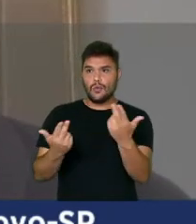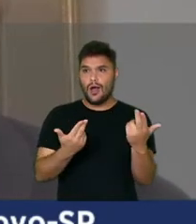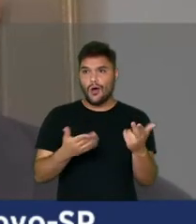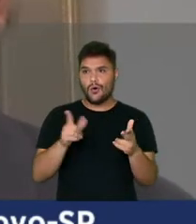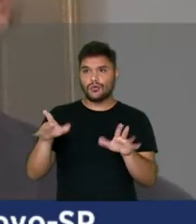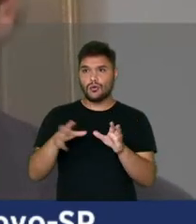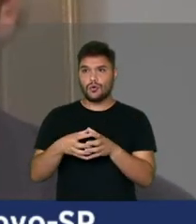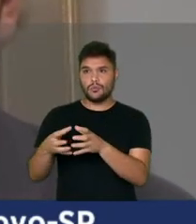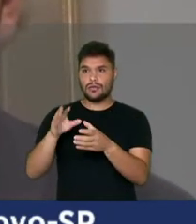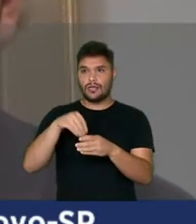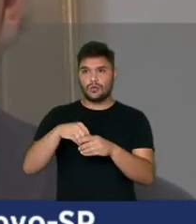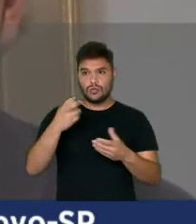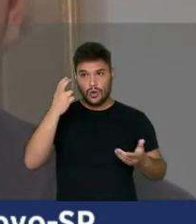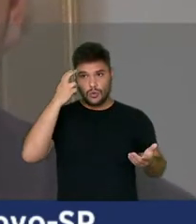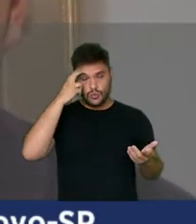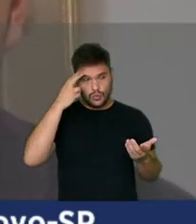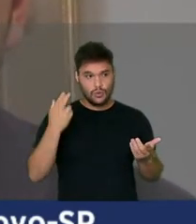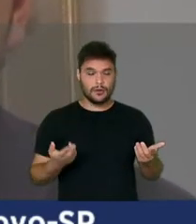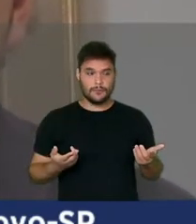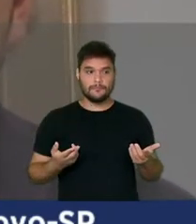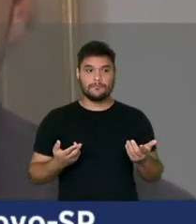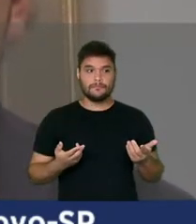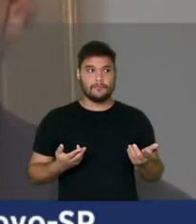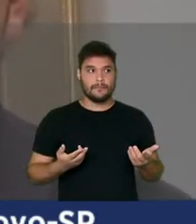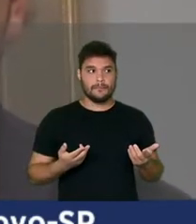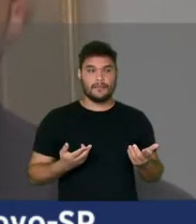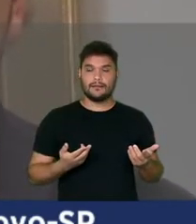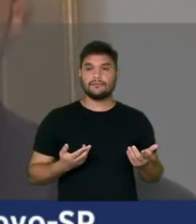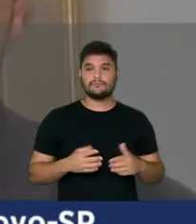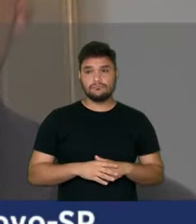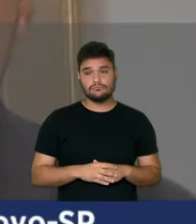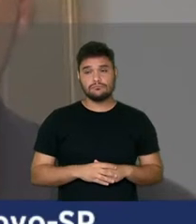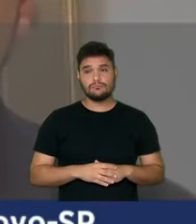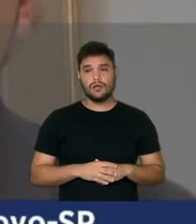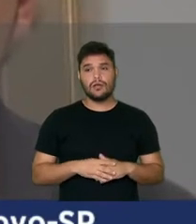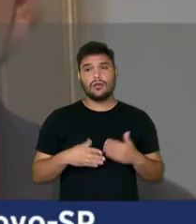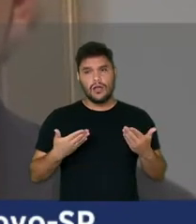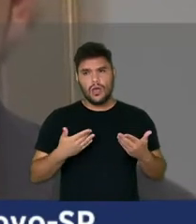NENHUM PRECONCEITO? POR QUE OS HOMENS NÃO PODEM TER O MESMO TRATAMENTO DE OUTROS GRUPOS? DENTRO DA CULTURA ESTAMOS